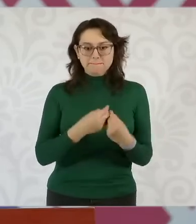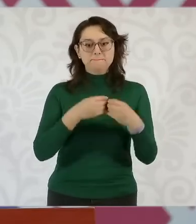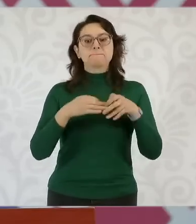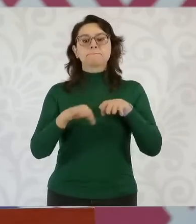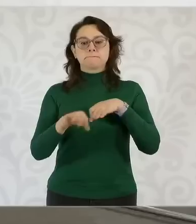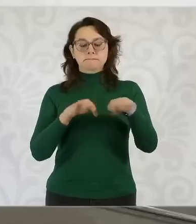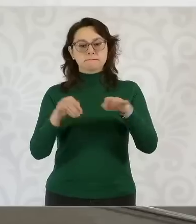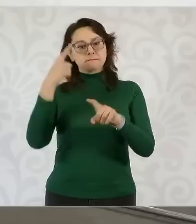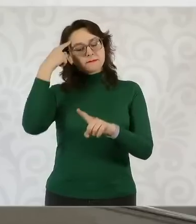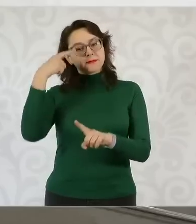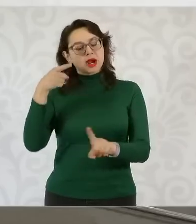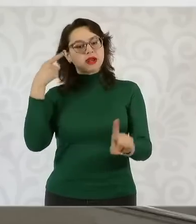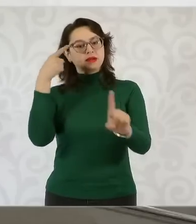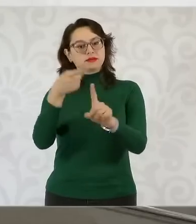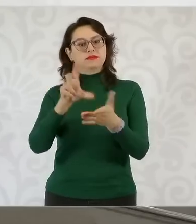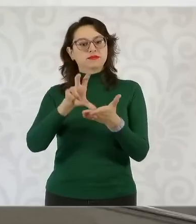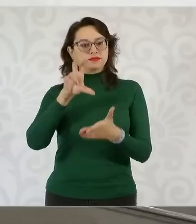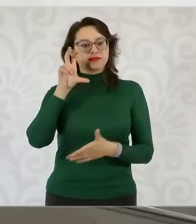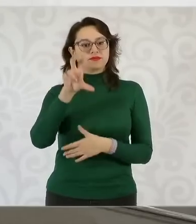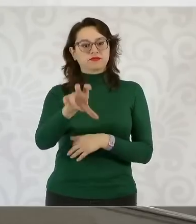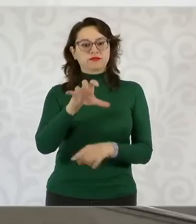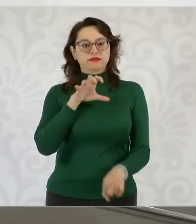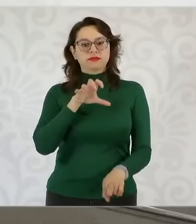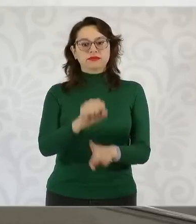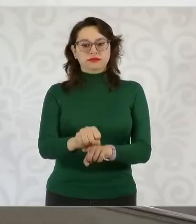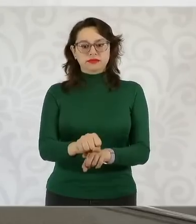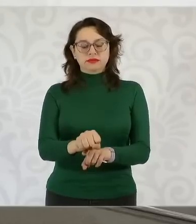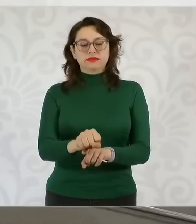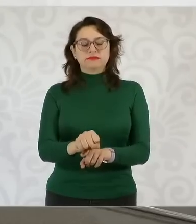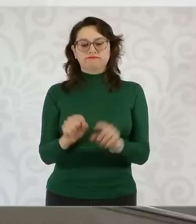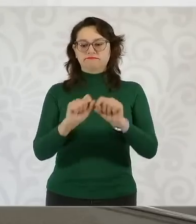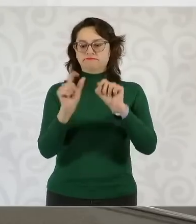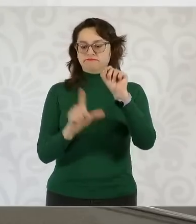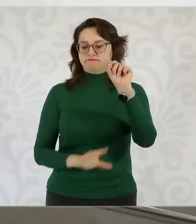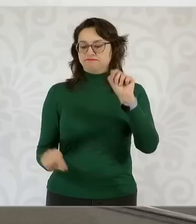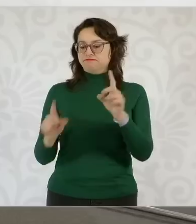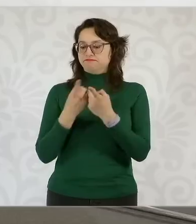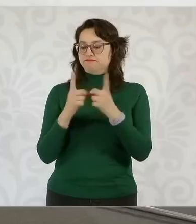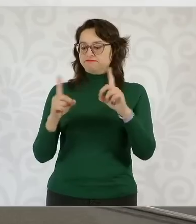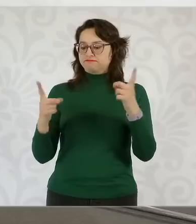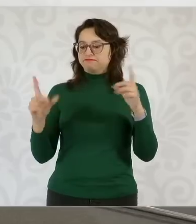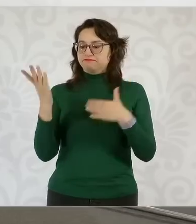posible esta inversión y sumarnos al desarrollo de México este plan que acabamos de platicar